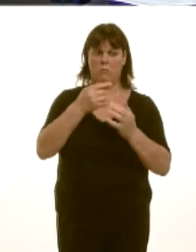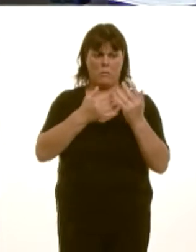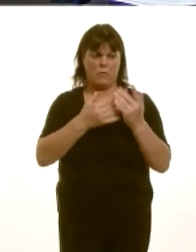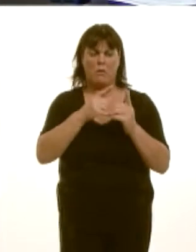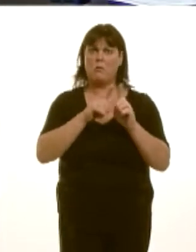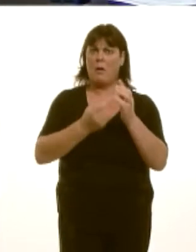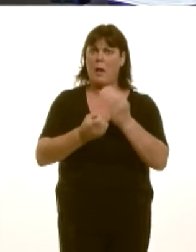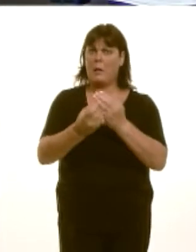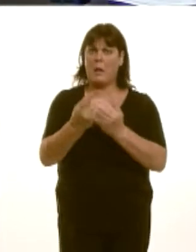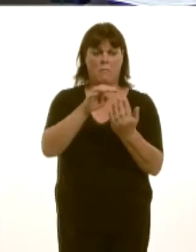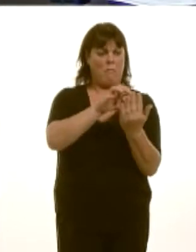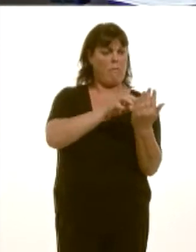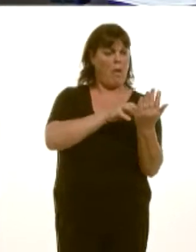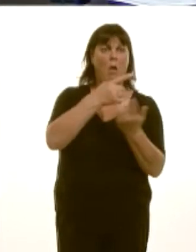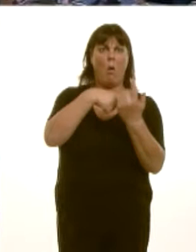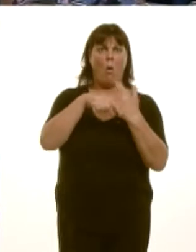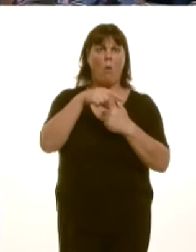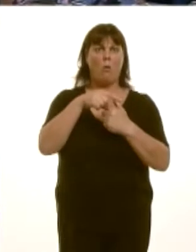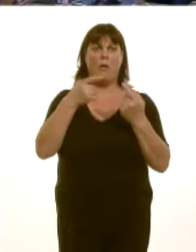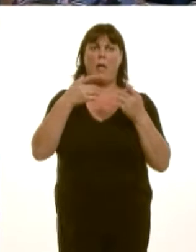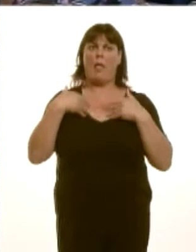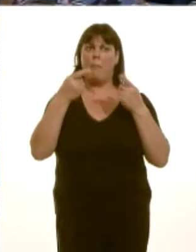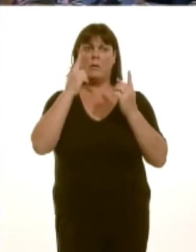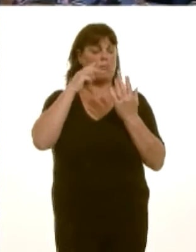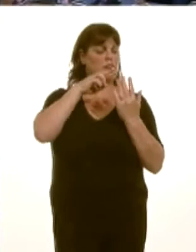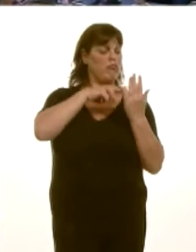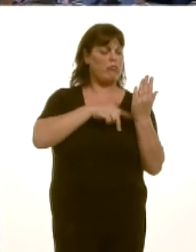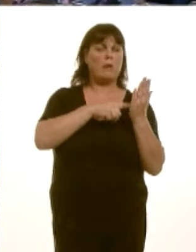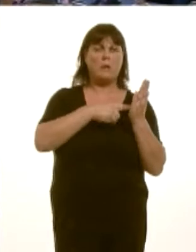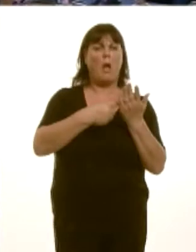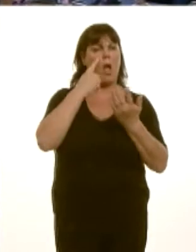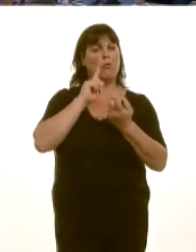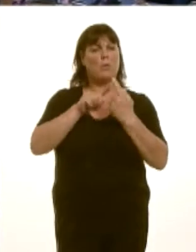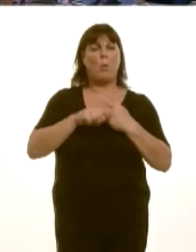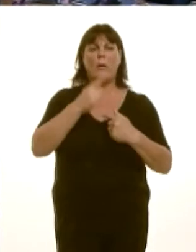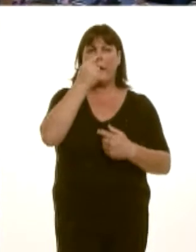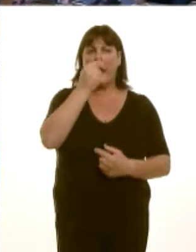i wella trafnidiaeth. Er enghraifft, rydym yn parhau i roi cymorth i wasanaethau bws, gan gynnwys cymorth i Bwcabus.